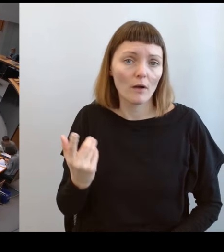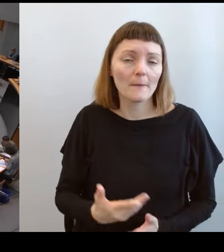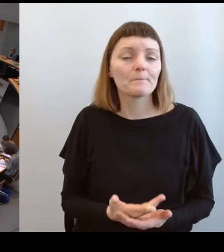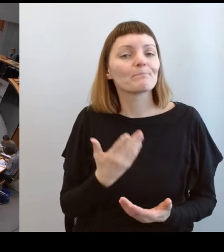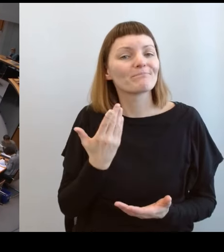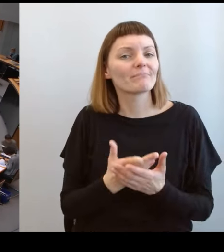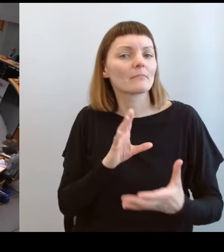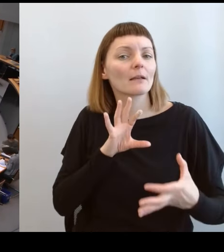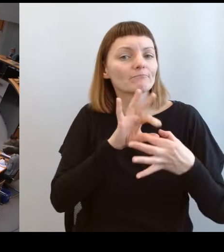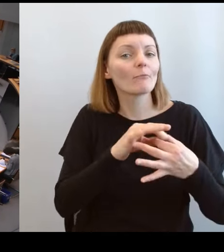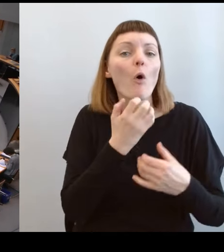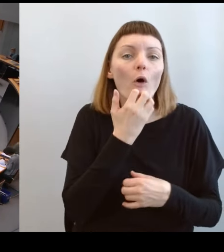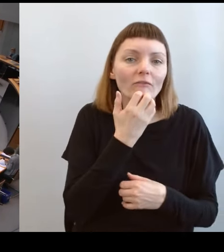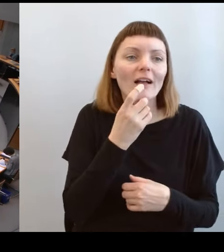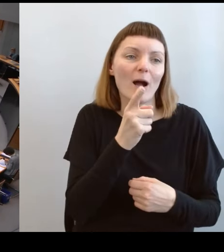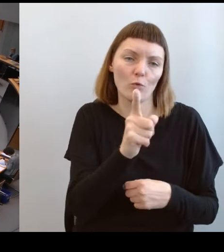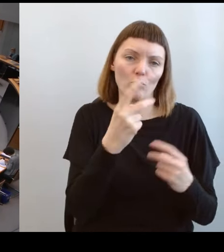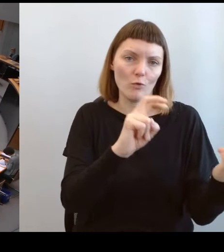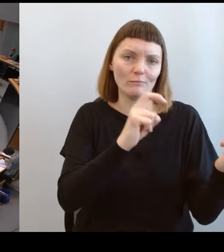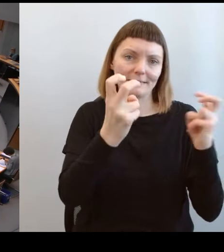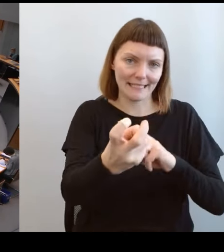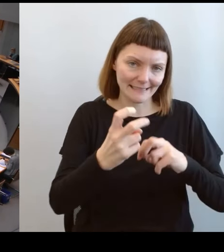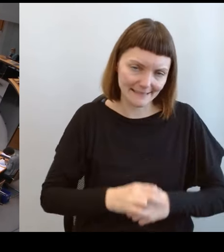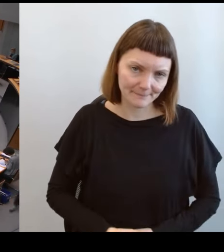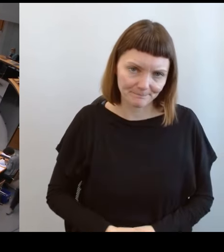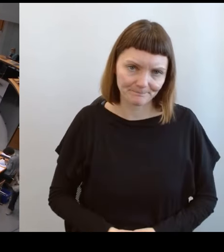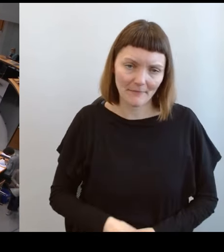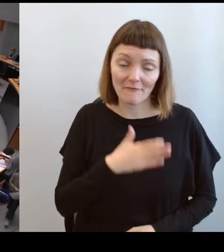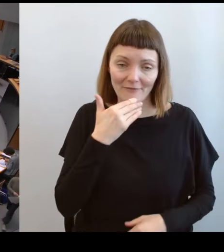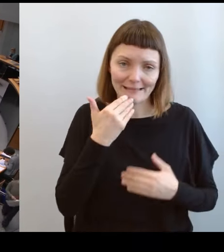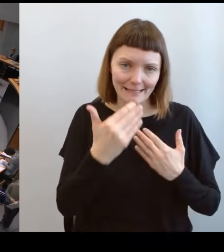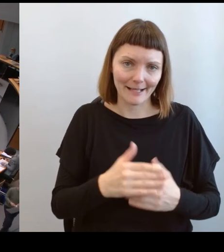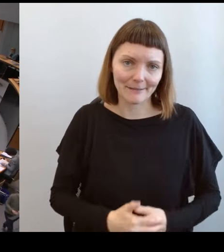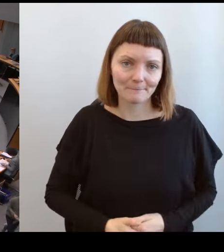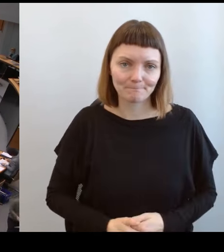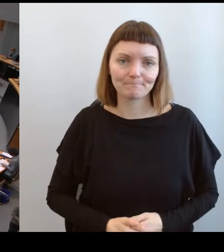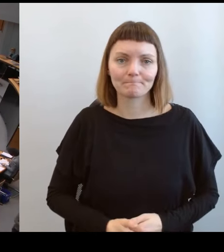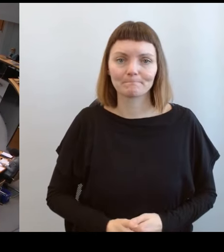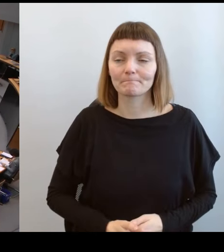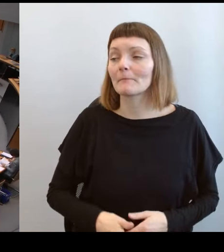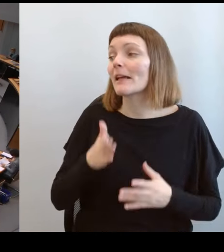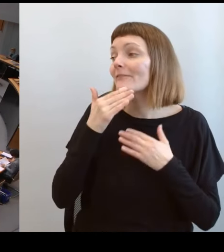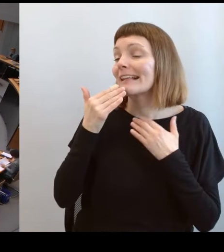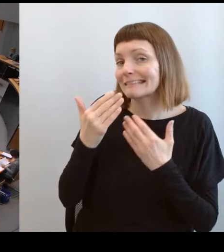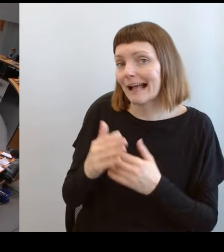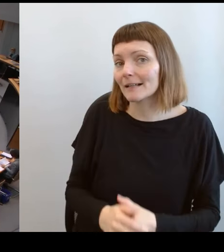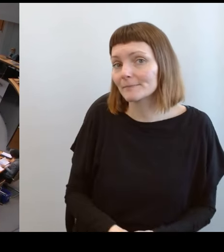(Rednerwechsel) Vielen Dank Dann frage ich den Kollegen Gorny, ob er antworten möchte. Das ist nicht der Fall. Und es folgt dann für